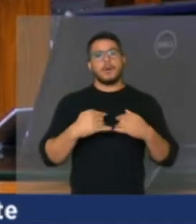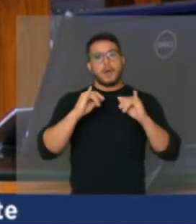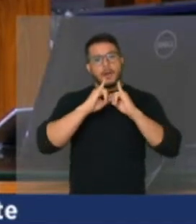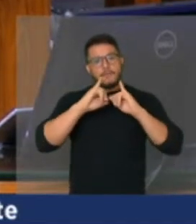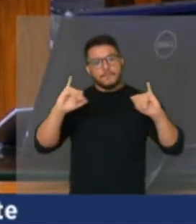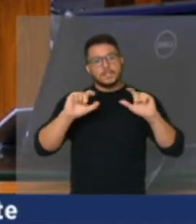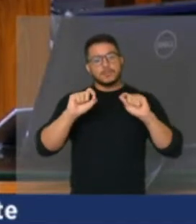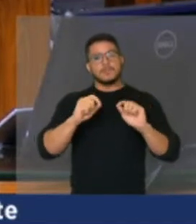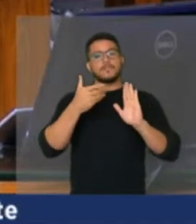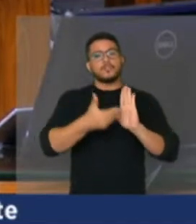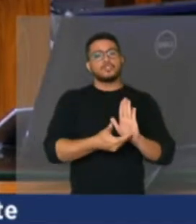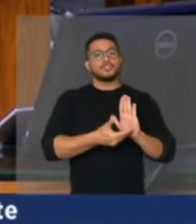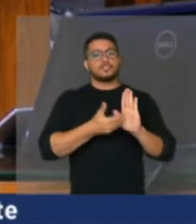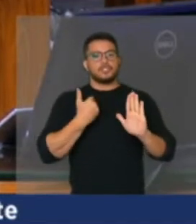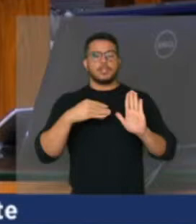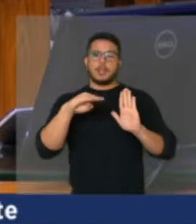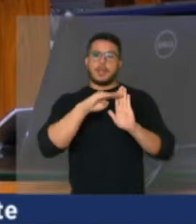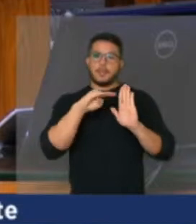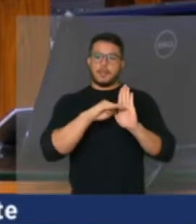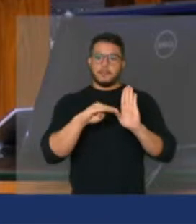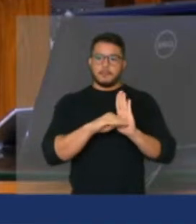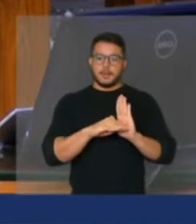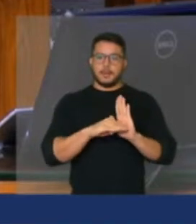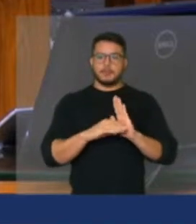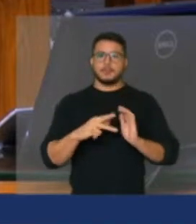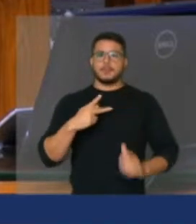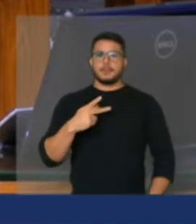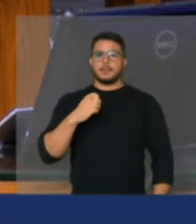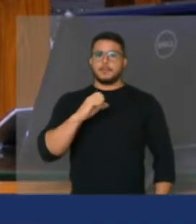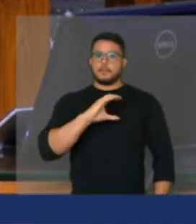ENTRA NA PAUTA DE AMANHÃ , ENTÃO JÁ FICA COMUNICADO, DE QUE ELA ESTARÁNA PAUTA DE AMANHÃ , E NÓS ENCERRAREMOS